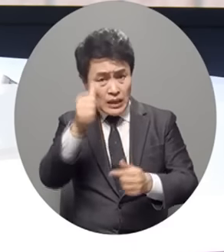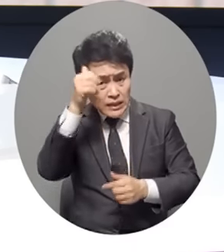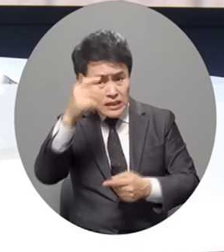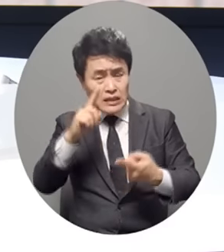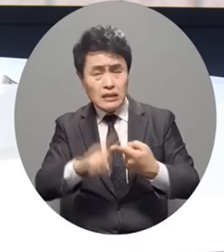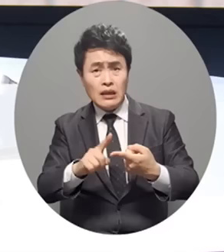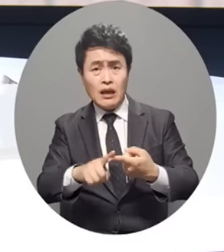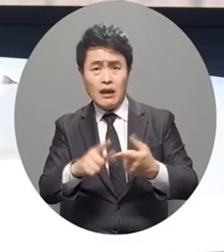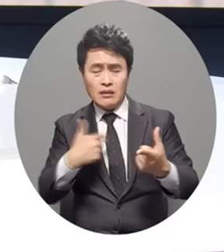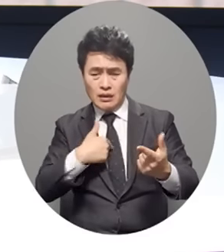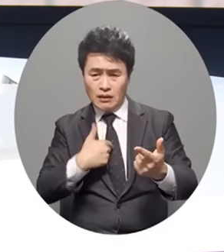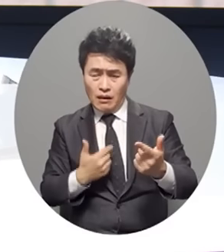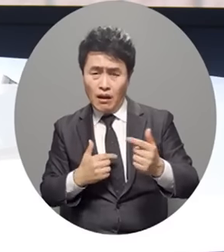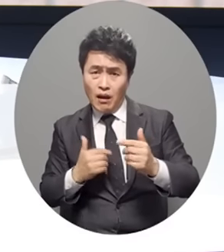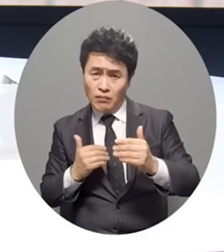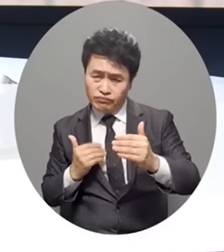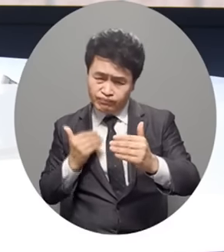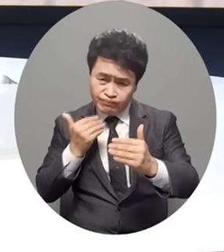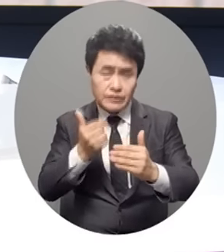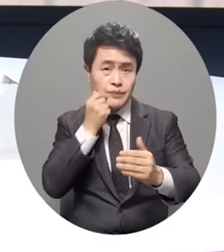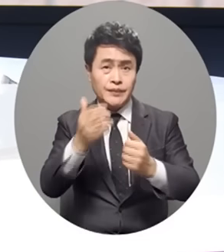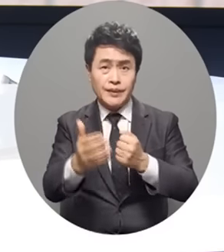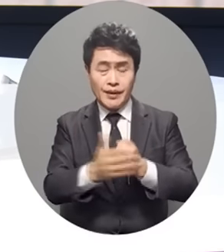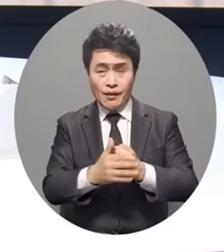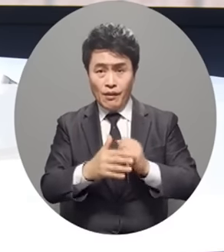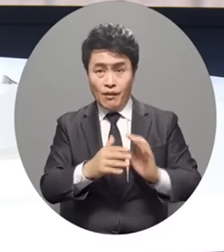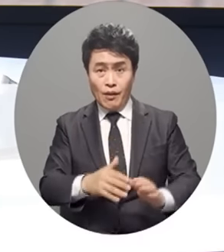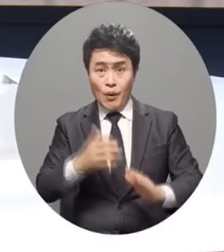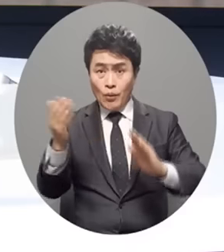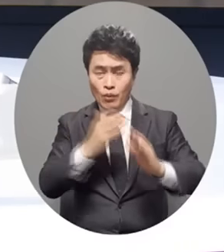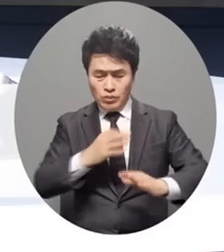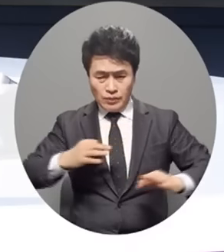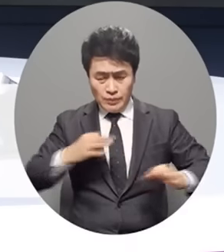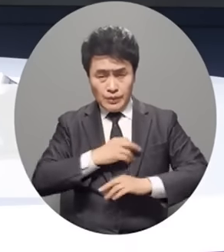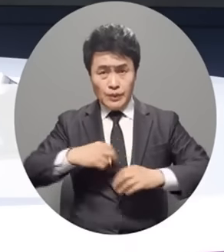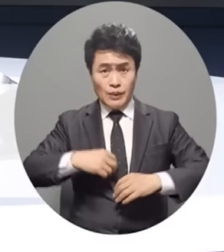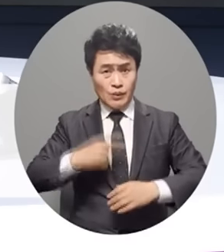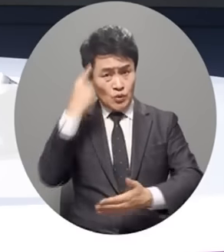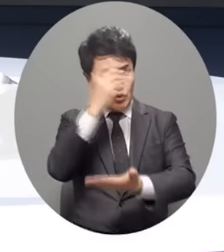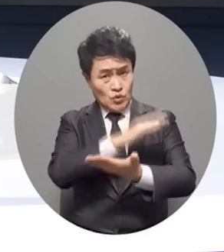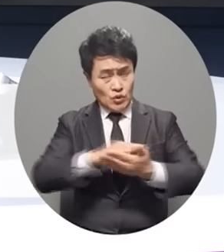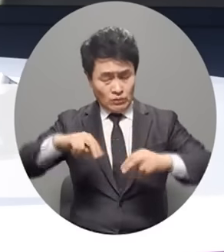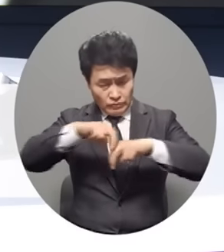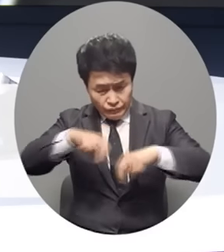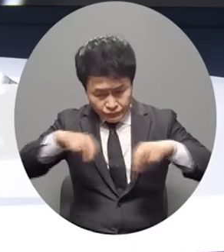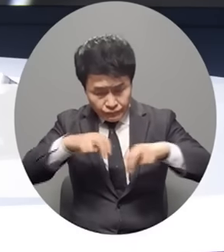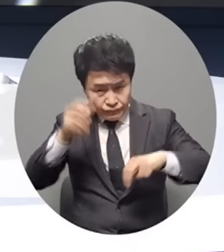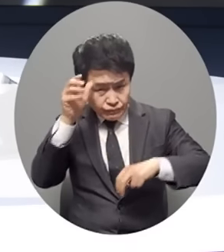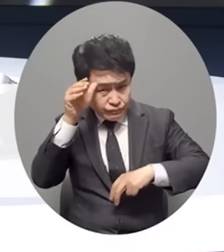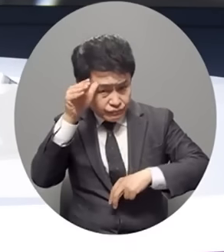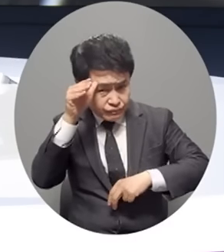임기를 마친 김진욱 초대 공수처장 스스로 기대에 부응하지 못했다고 평가했습니다. 공직자 비위를 속 시원하게 파헤쳐 줄 거라는 국민 기대는 이뤄지기 어려운